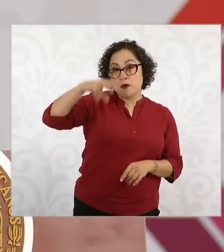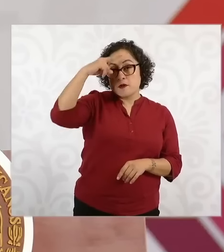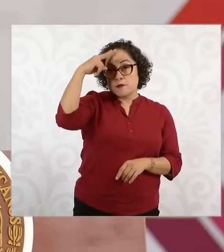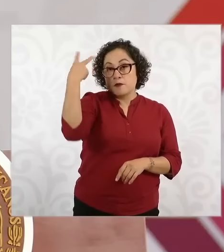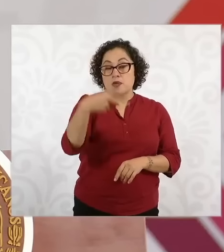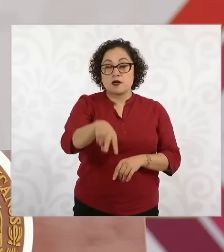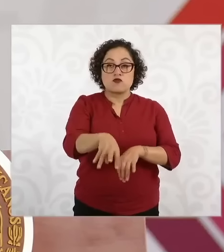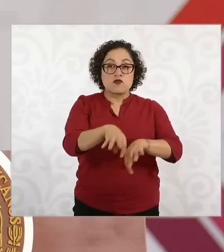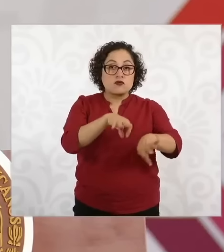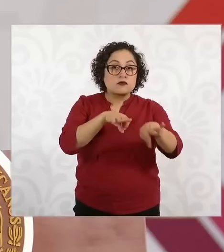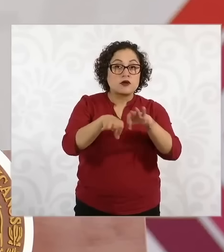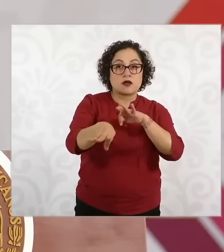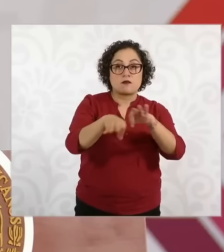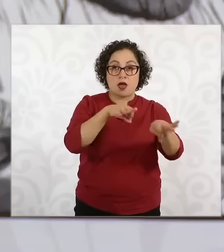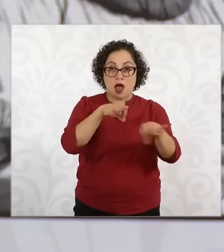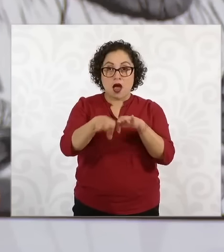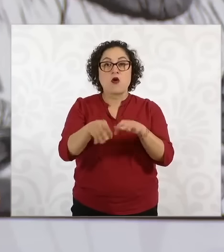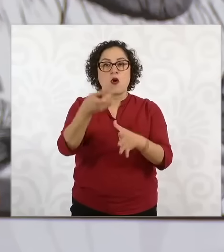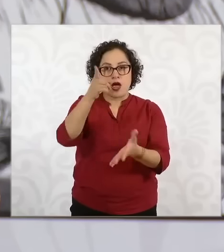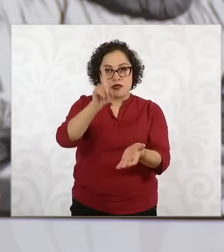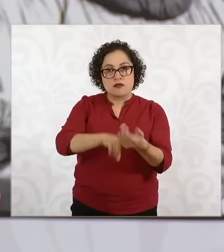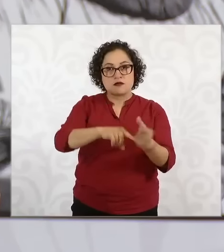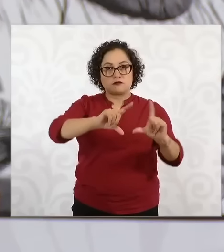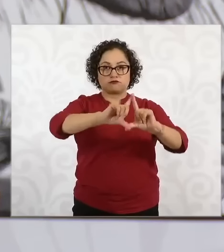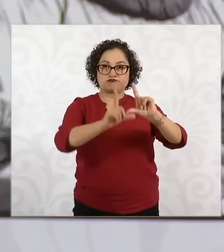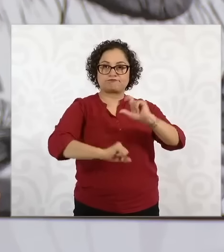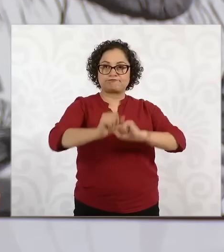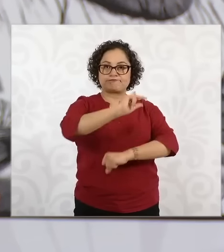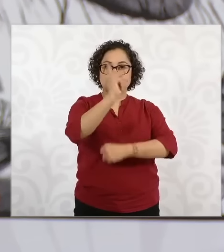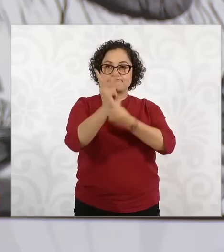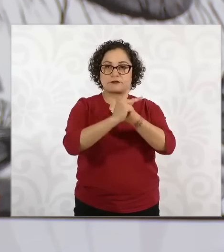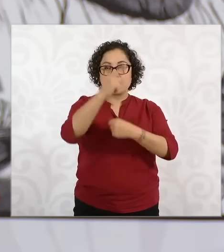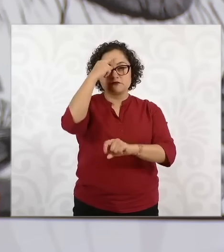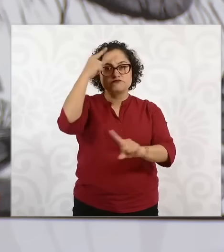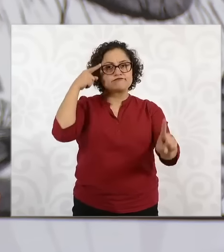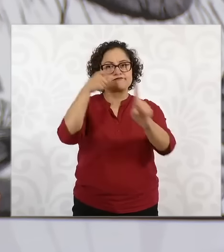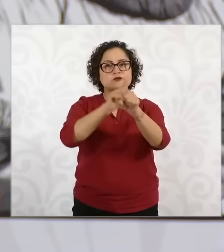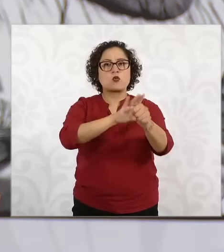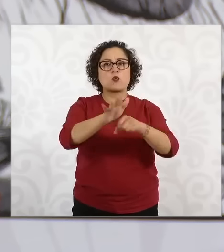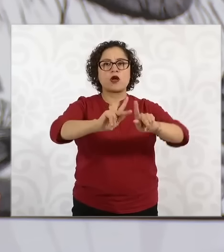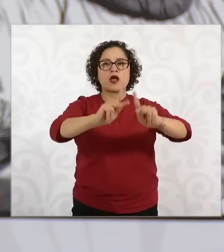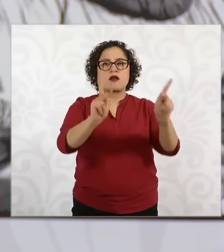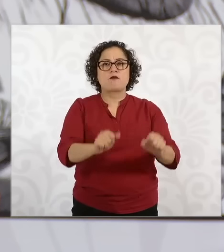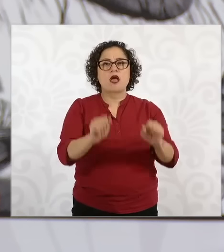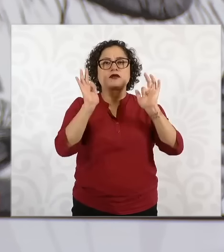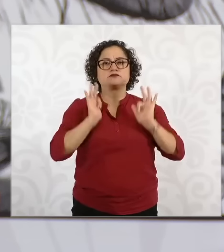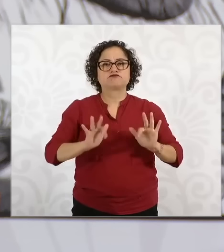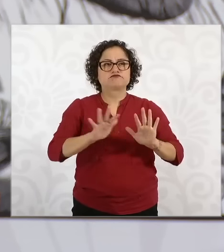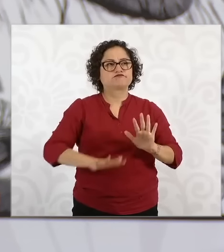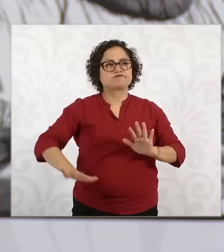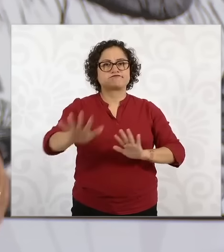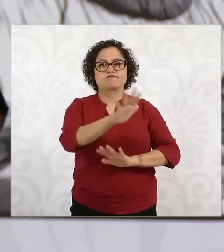para pacificar al país y colaboramos y nos coordinamos con Estados Unidos para